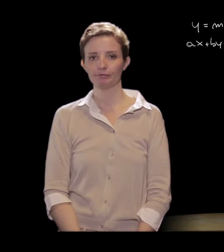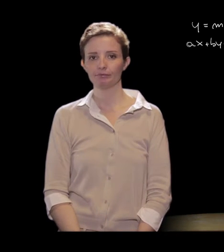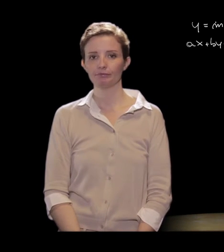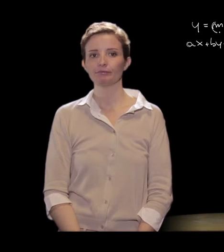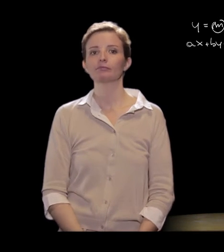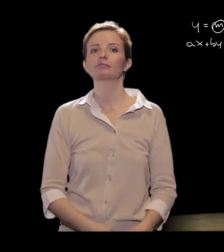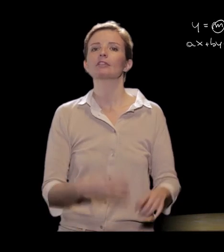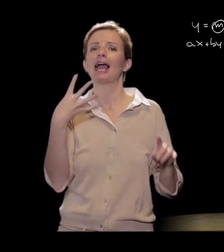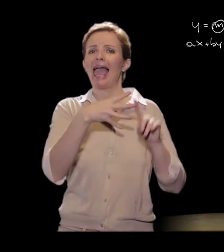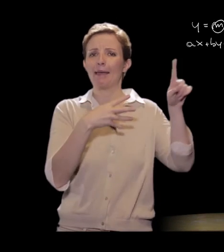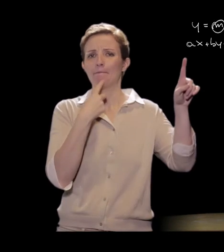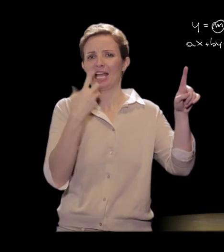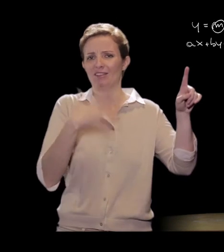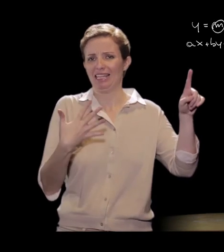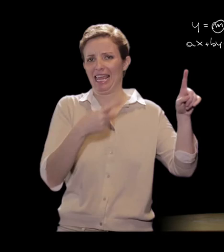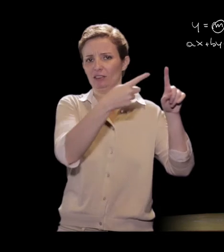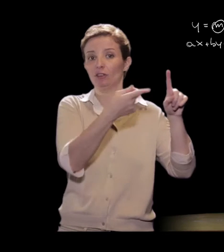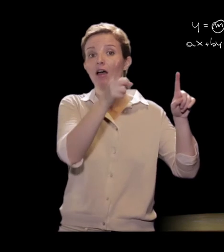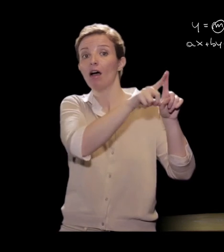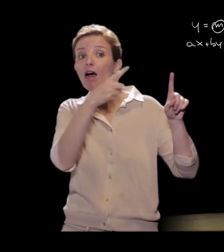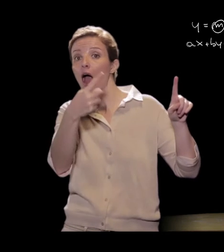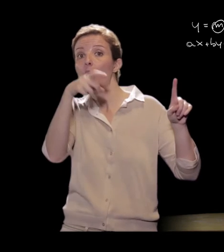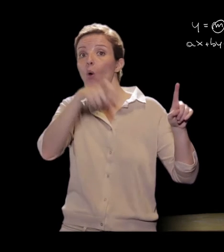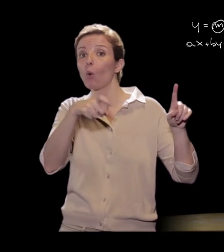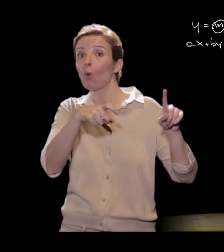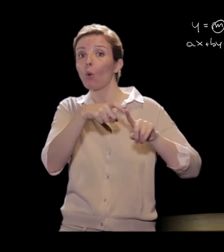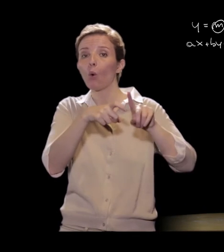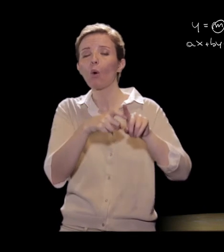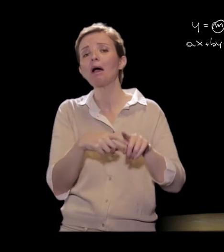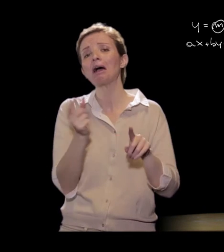Abbiamo già parlato di m, mentre q non è altro che il termine noto,